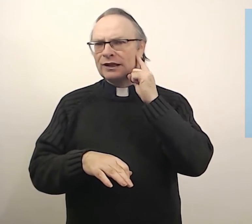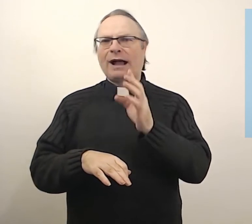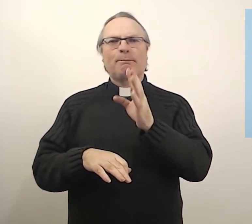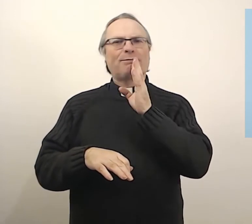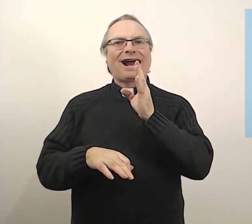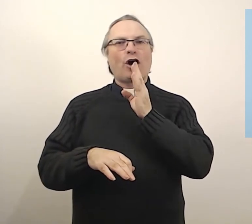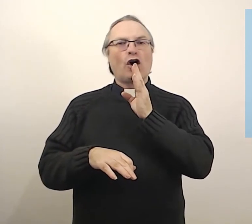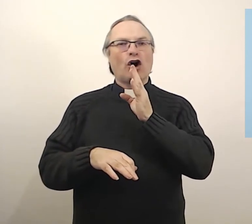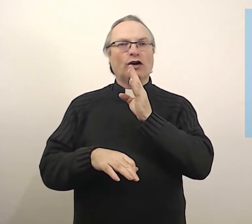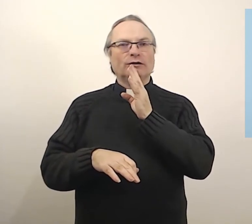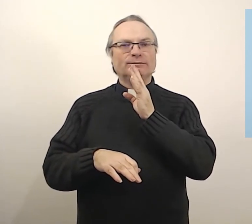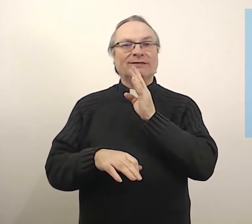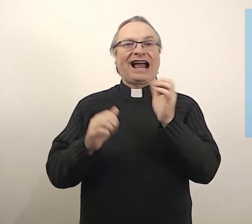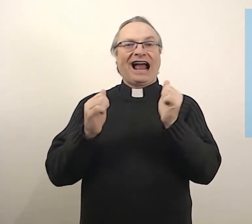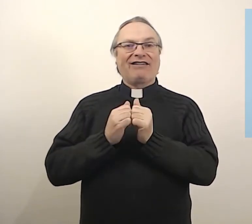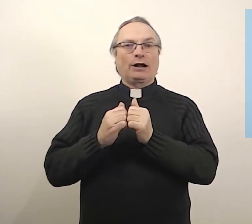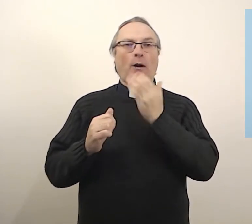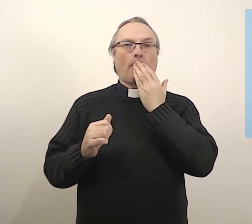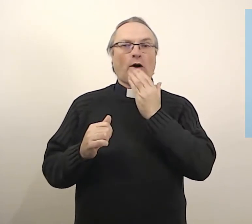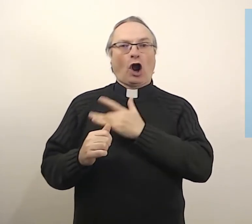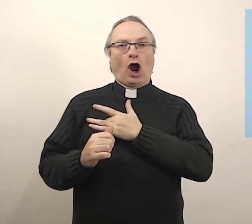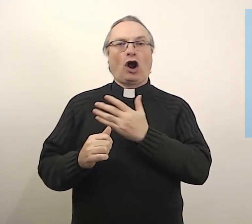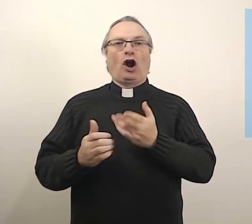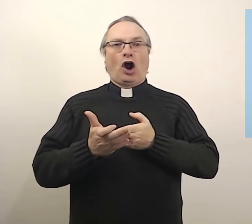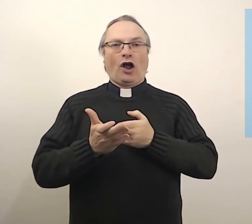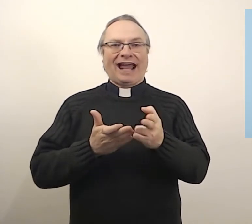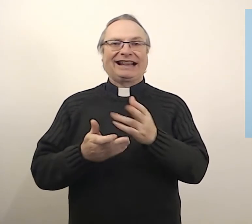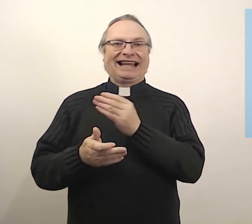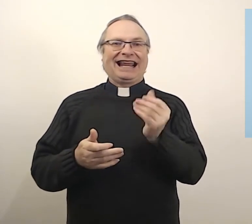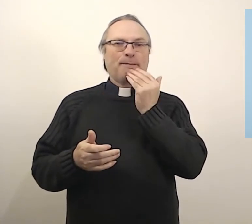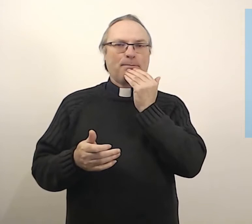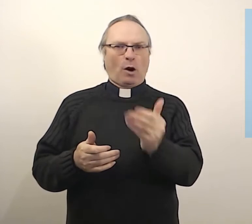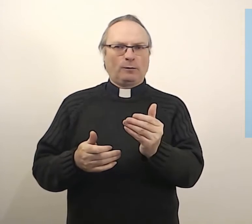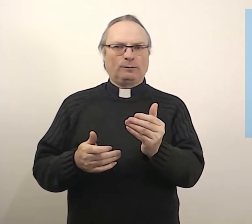la parole avec un cœur honnête et bon,